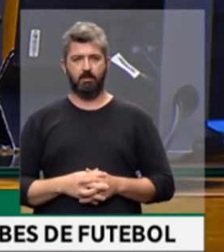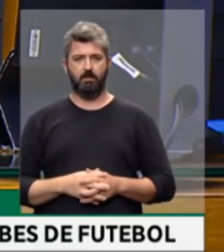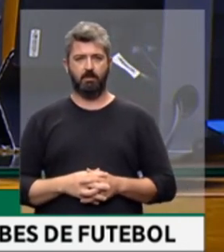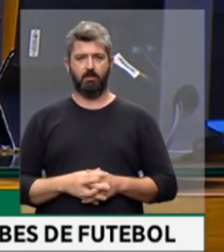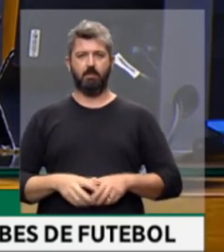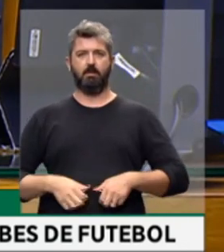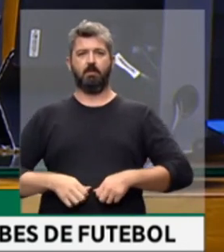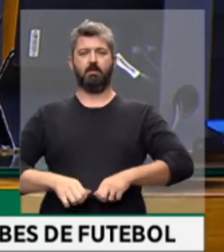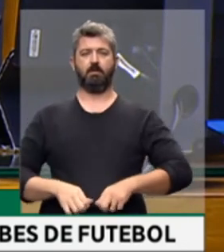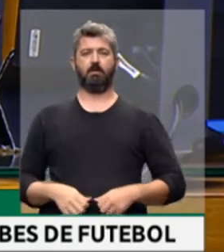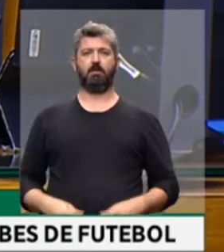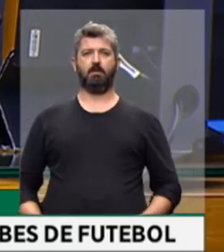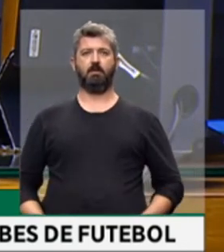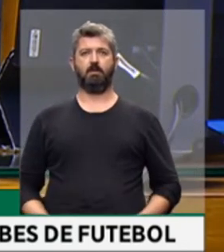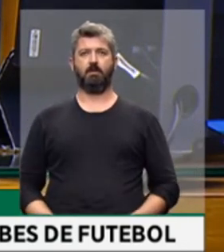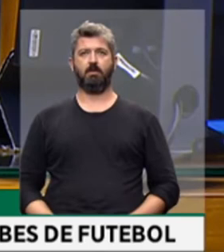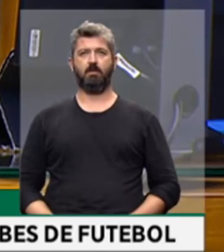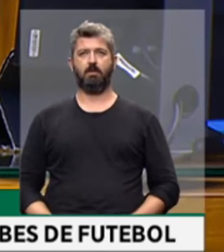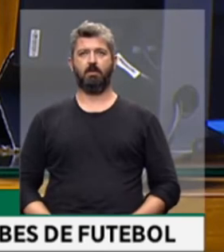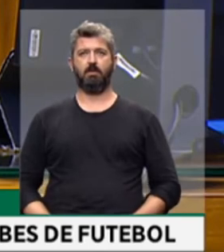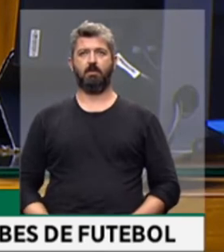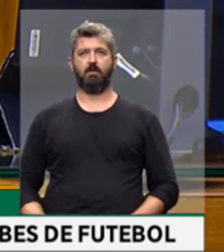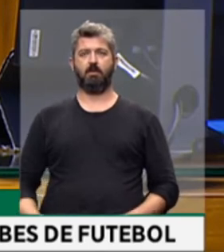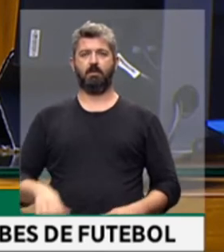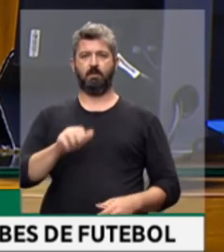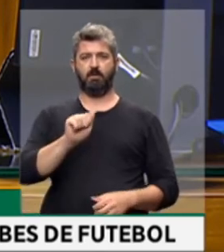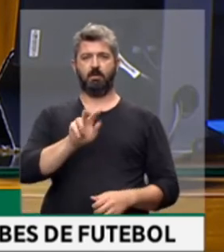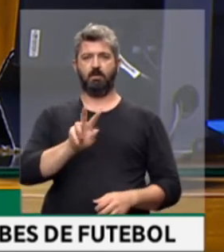SENADO, SENHOR PRESIDENTE. -- [PRESIDENTE]: OBRIGADO, DEPUTADO, COMO VOTA